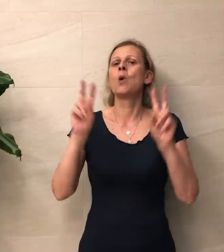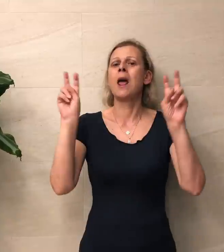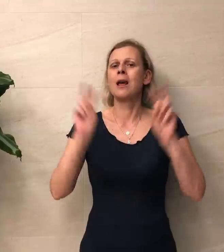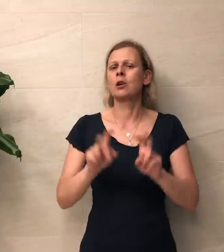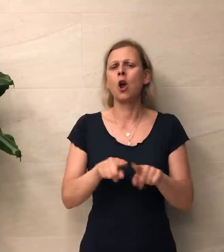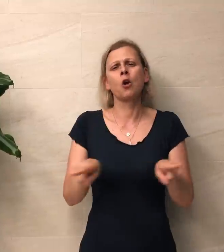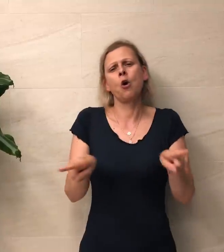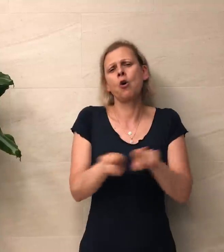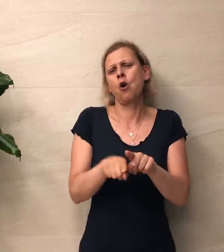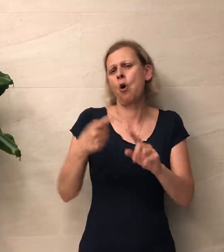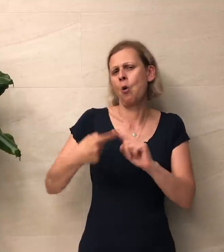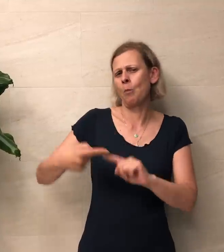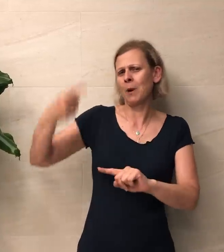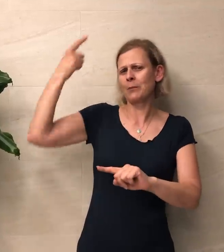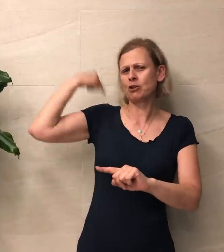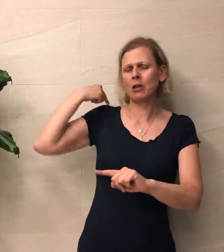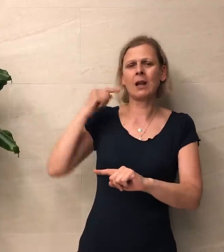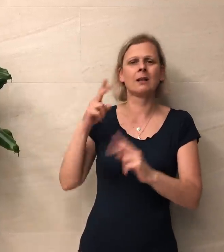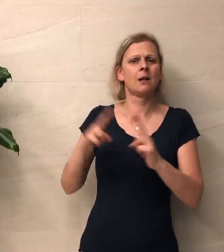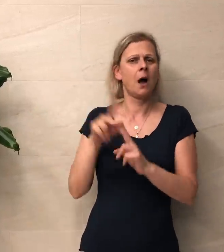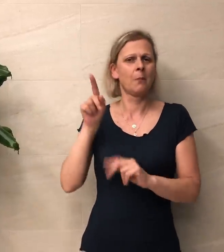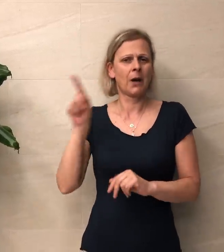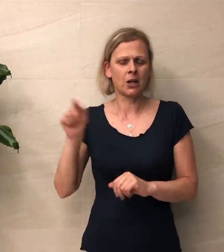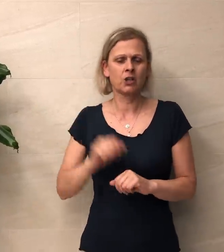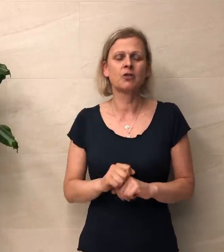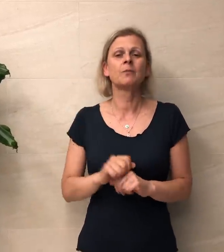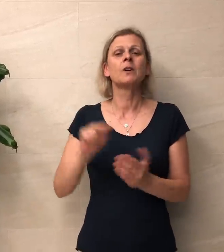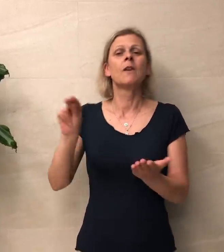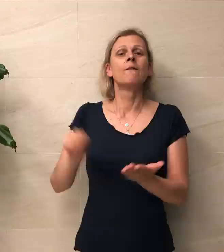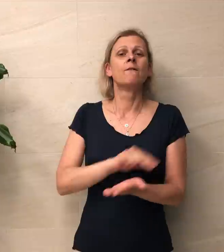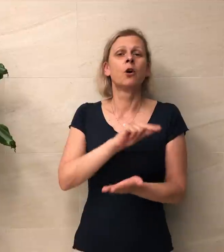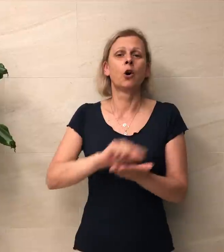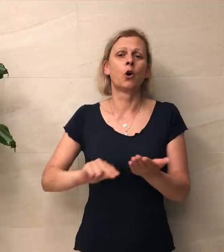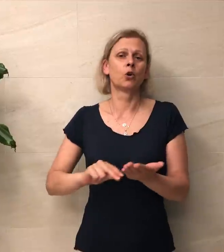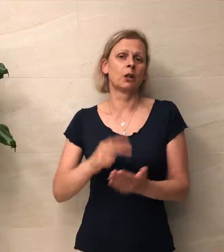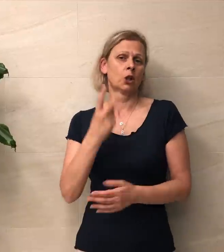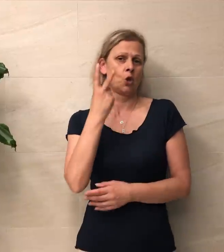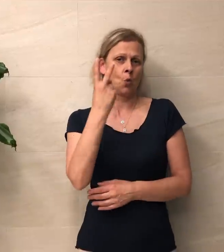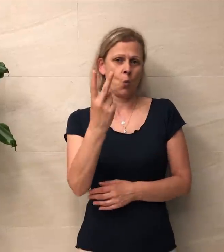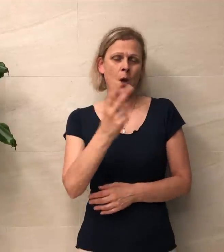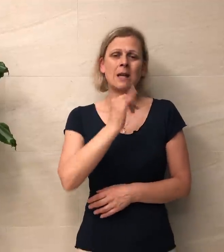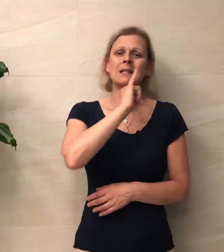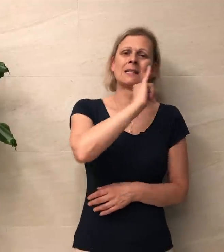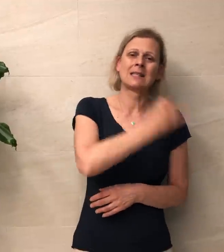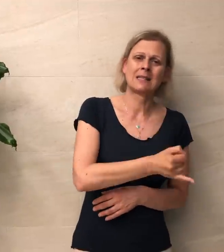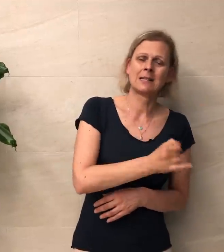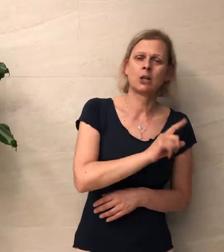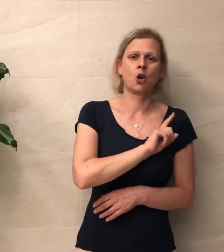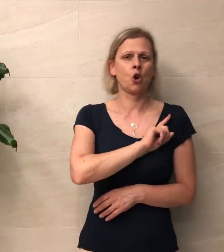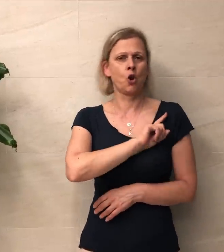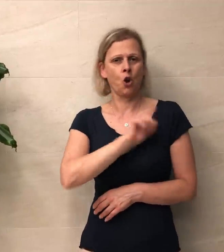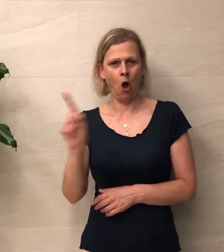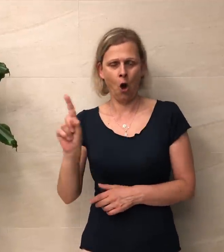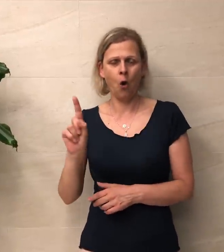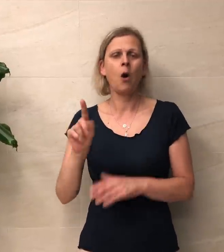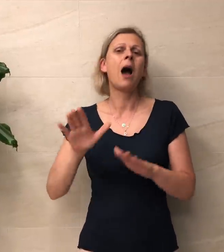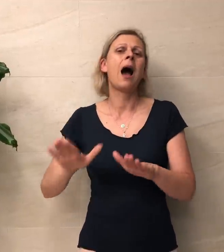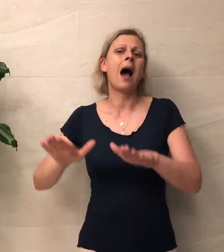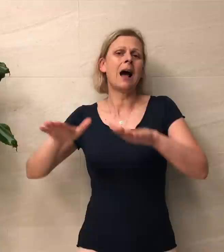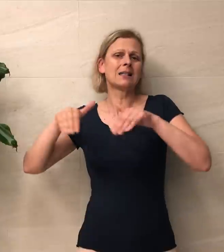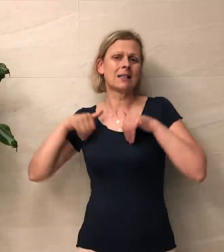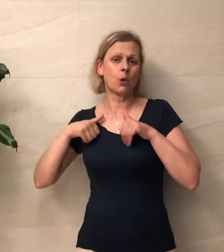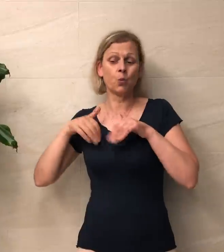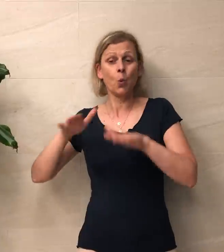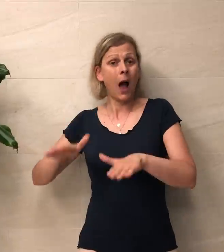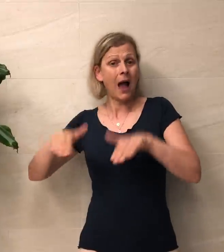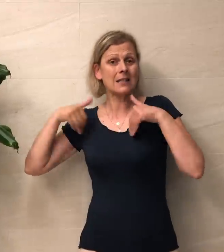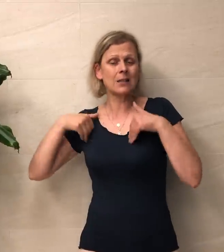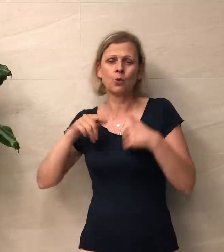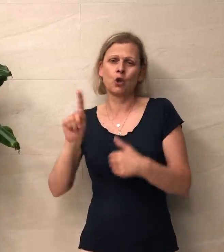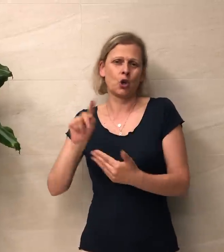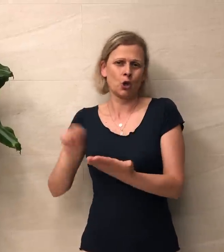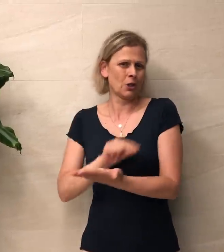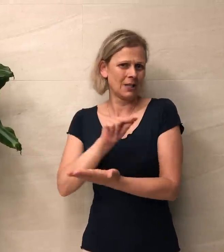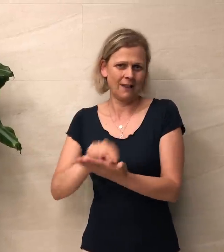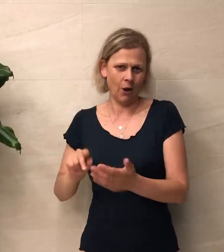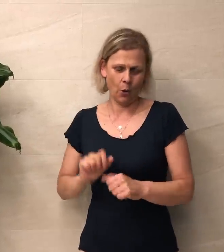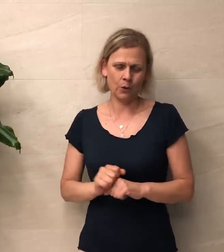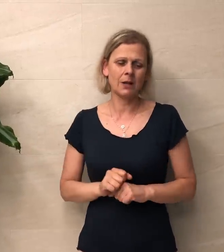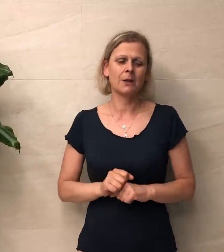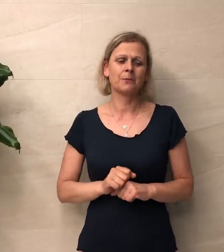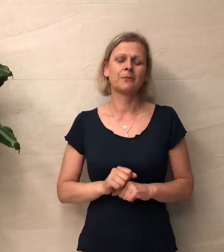elettronica, esattamente come è stato fatto a Parigi. Sarà possibile esprimere due preferenze “sì”, “no”, coloro che si astengono, non dovranno votare.